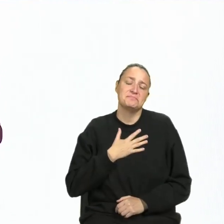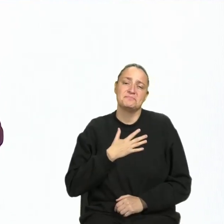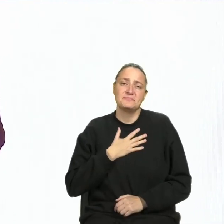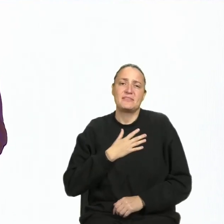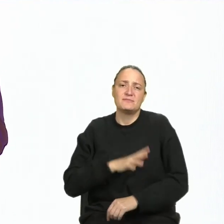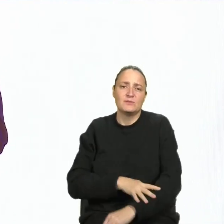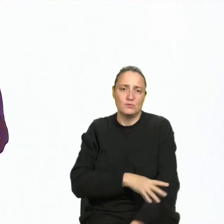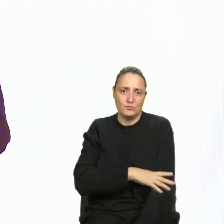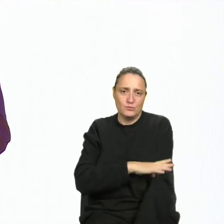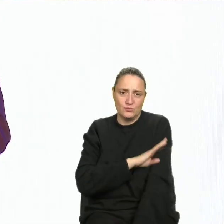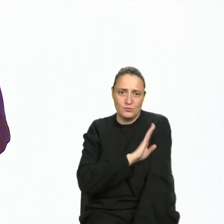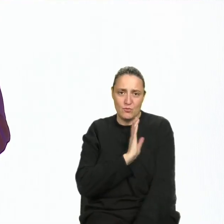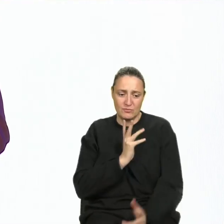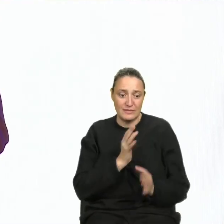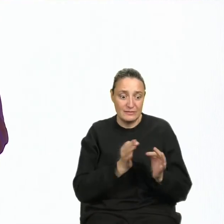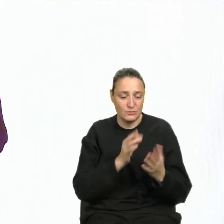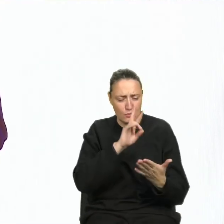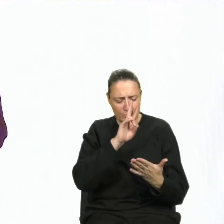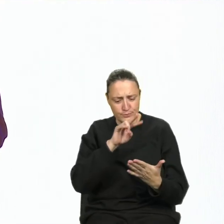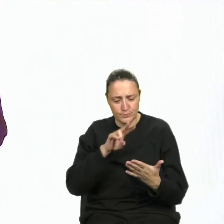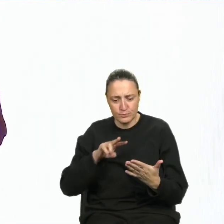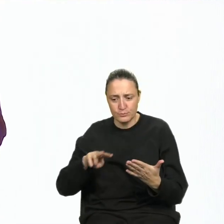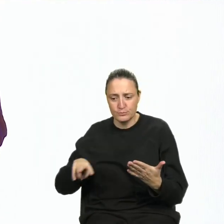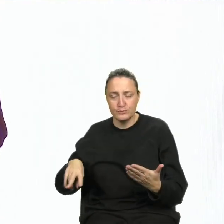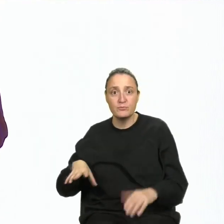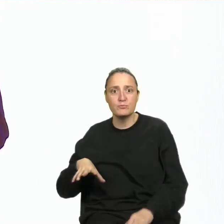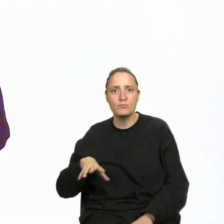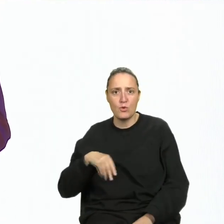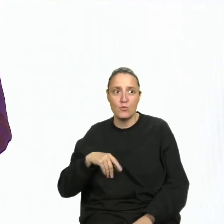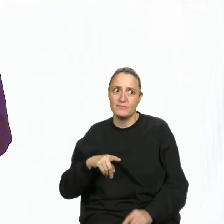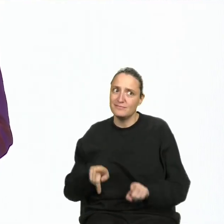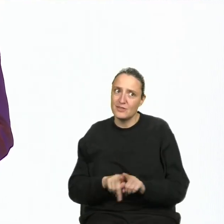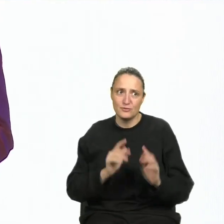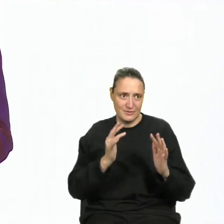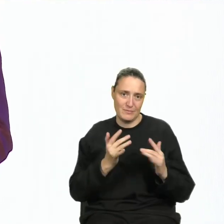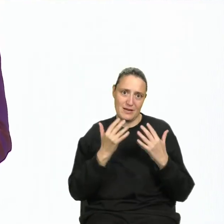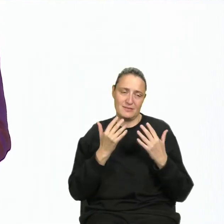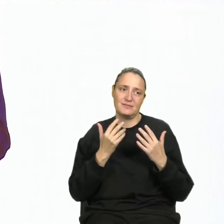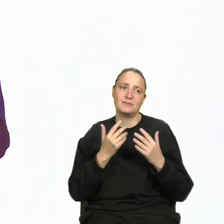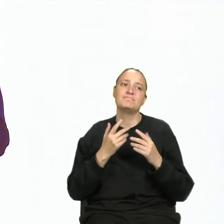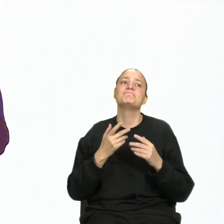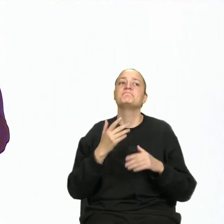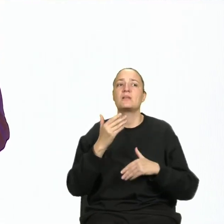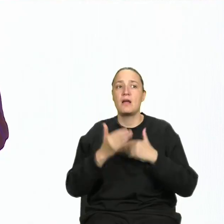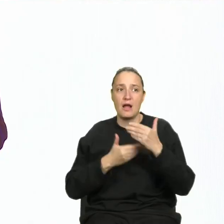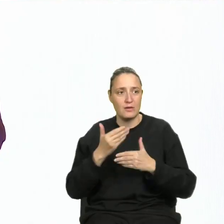których tutaj nazw już nie sposób wymienić, ponieważ Fundacja Rozwoju Systemu Edukacji jest takim ogólnopolskim hubem